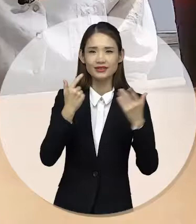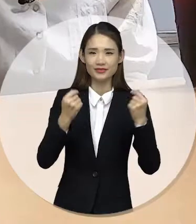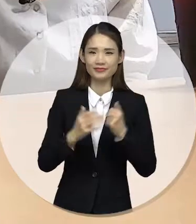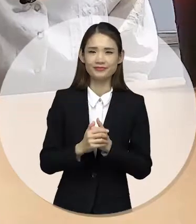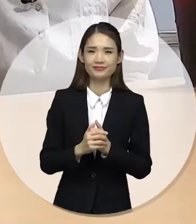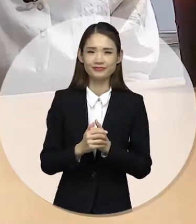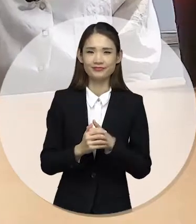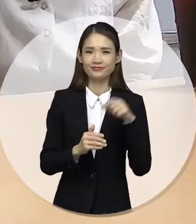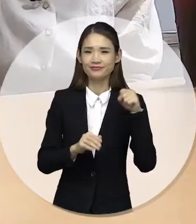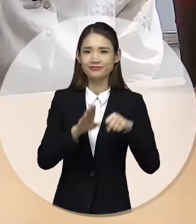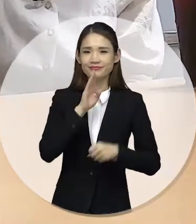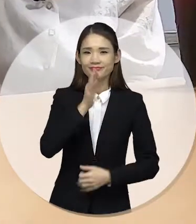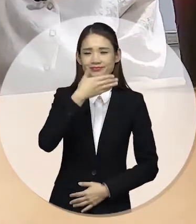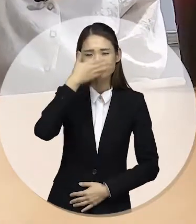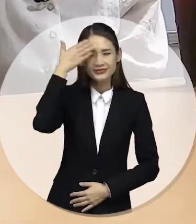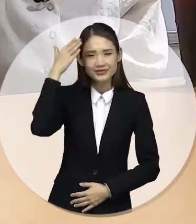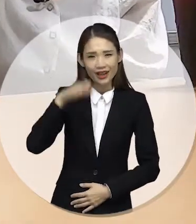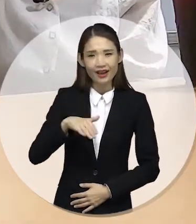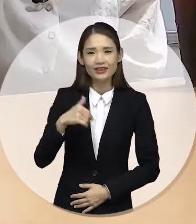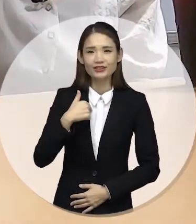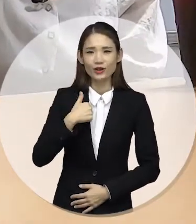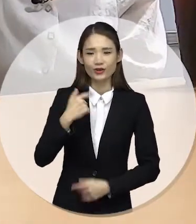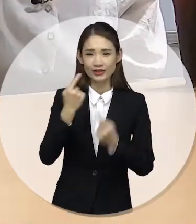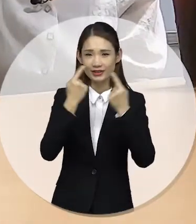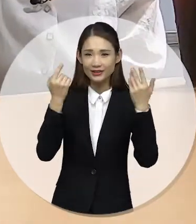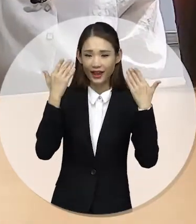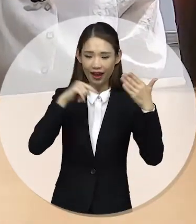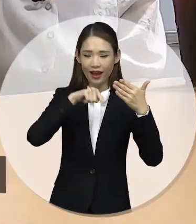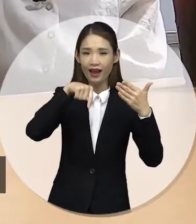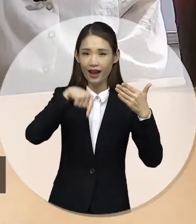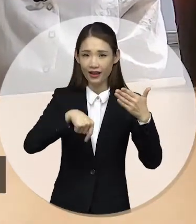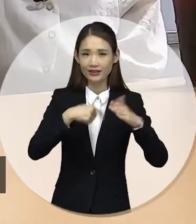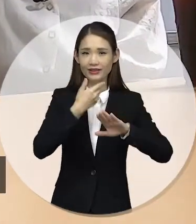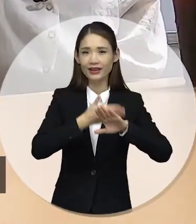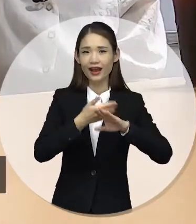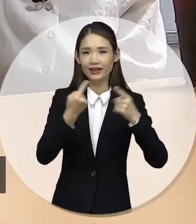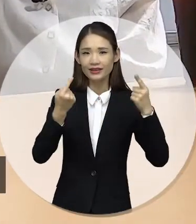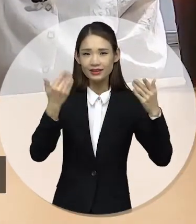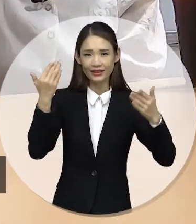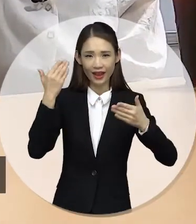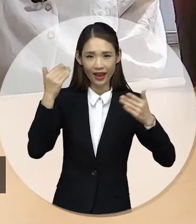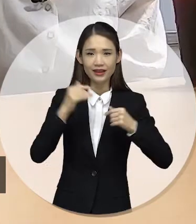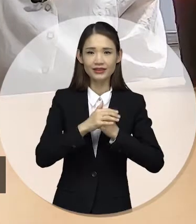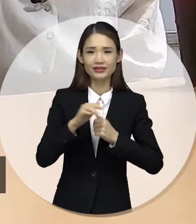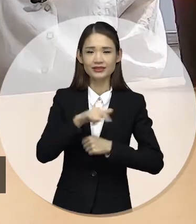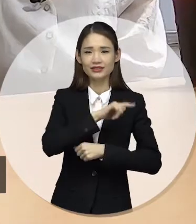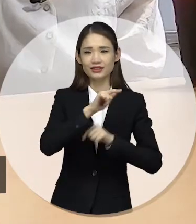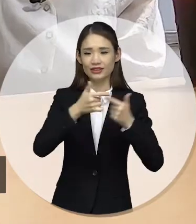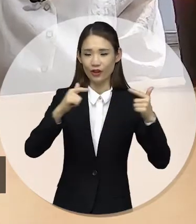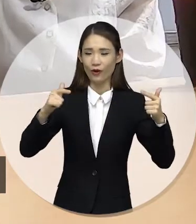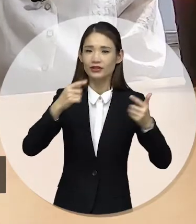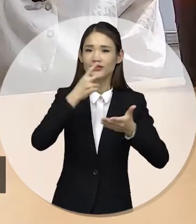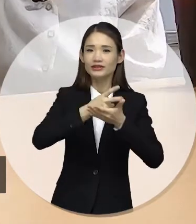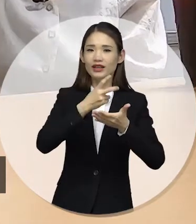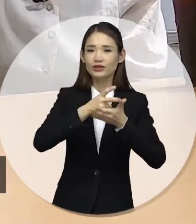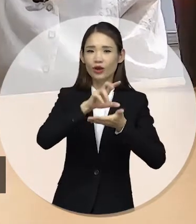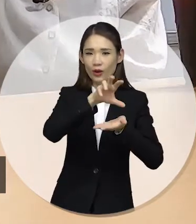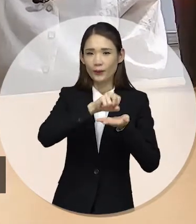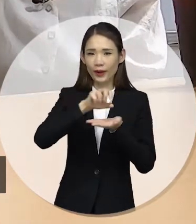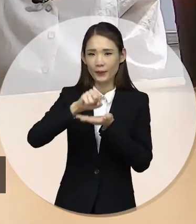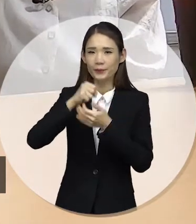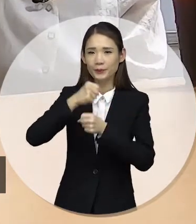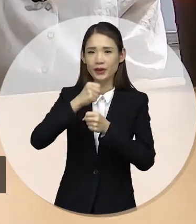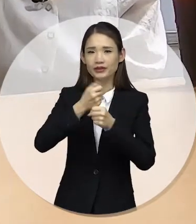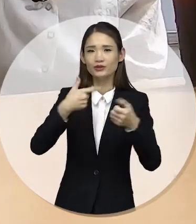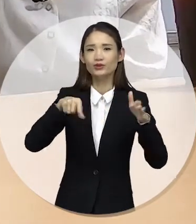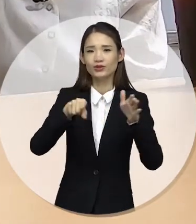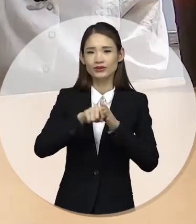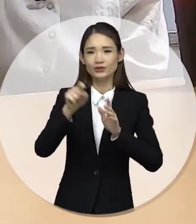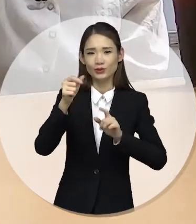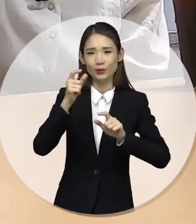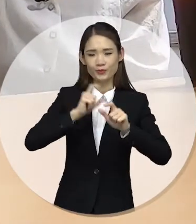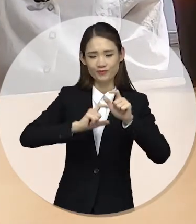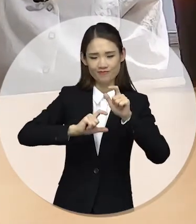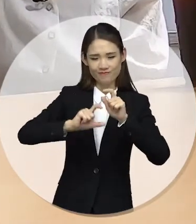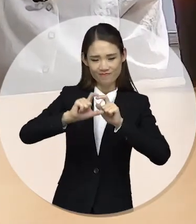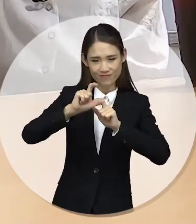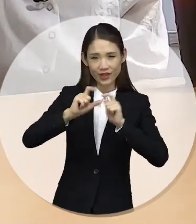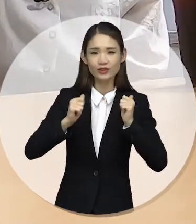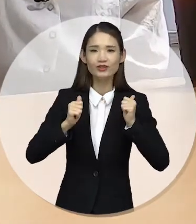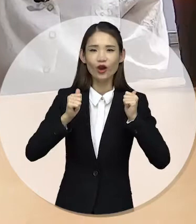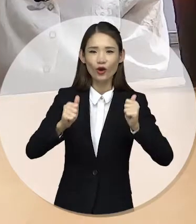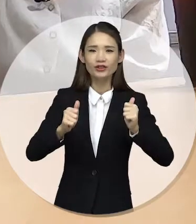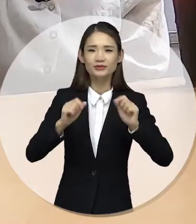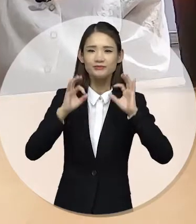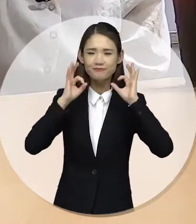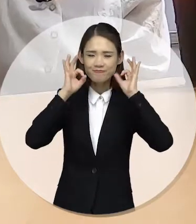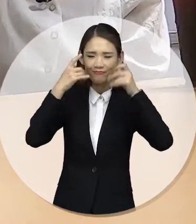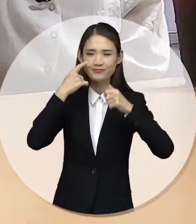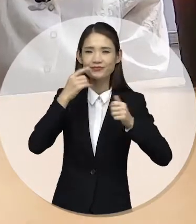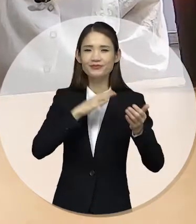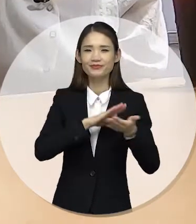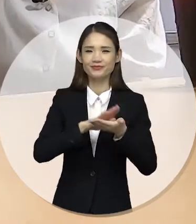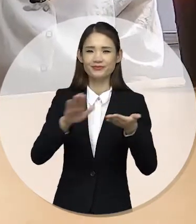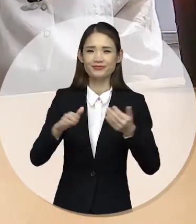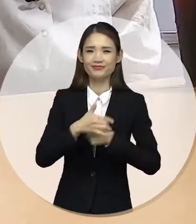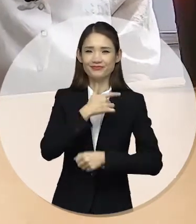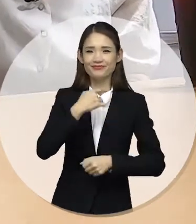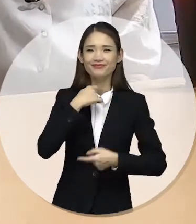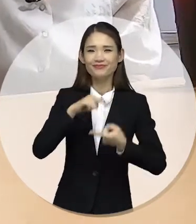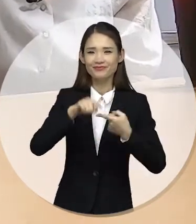선생님 : 네, 정말 다행이고, 저희 대학에서도 다른 대학들이 이런 제도들을 벤치마킹할 수 있도록 좀 더 열심히 노력을 많이 해야 할 것 같네요. 김소희 : 너무 좋아요.